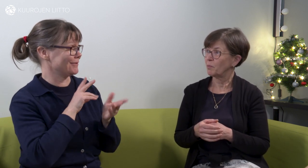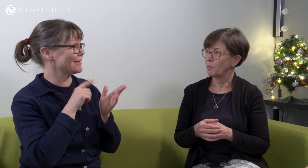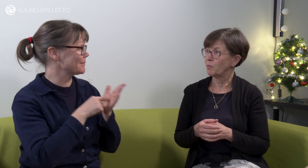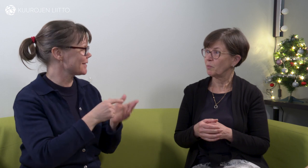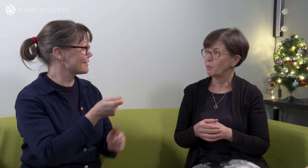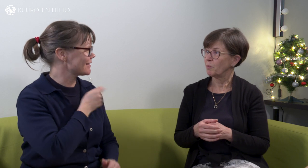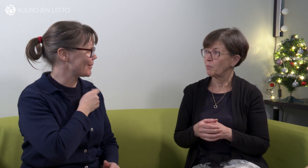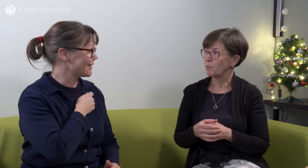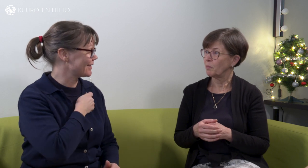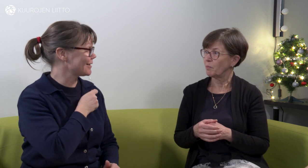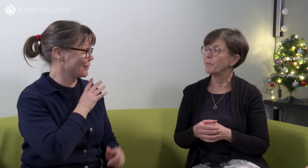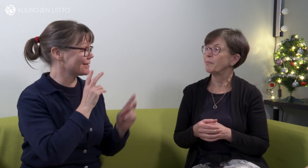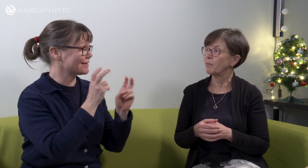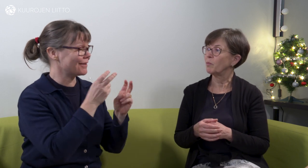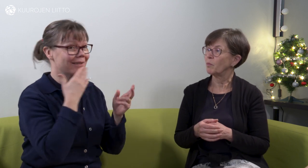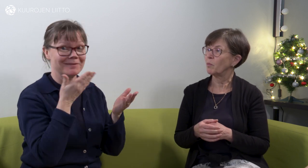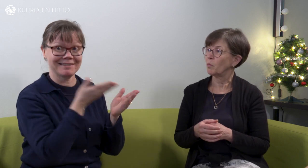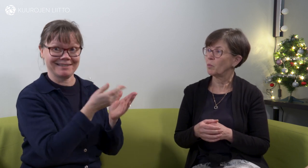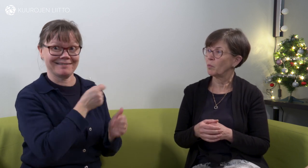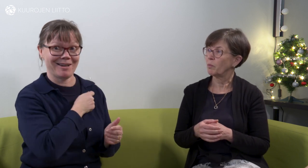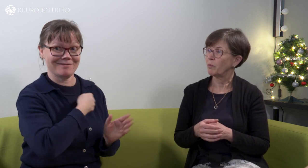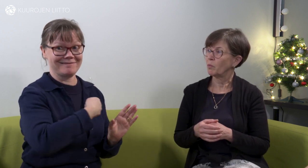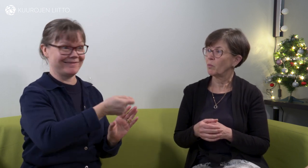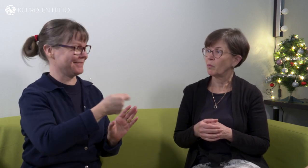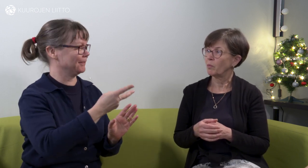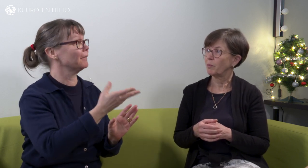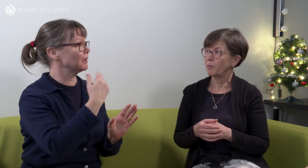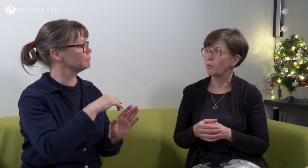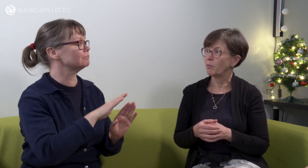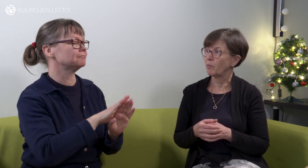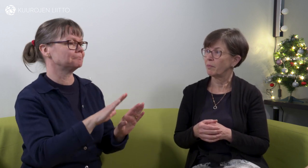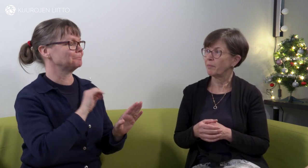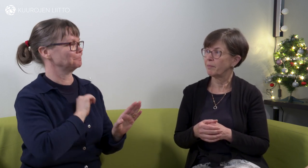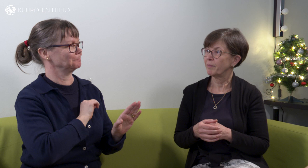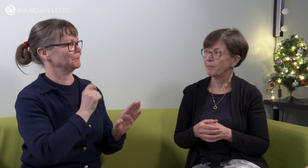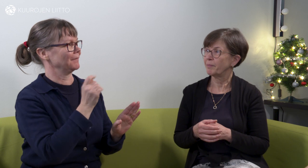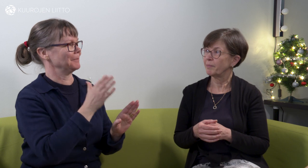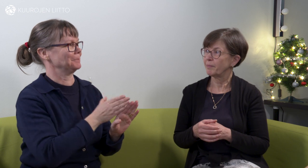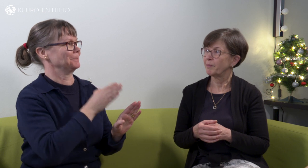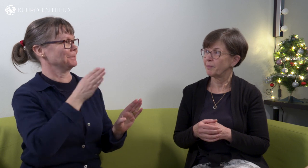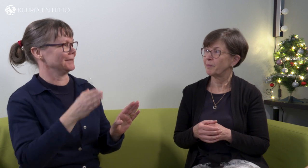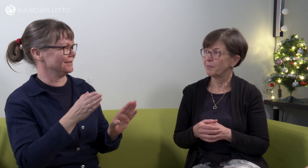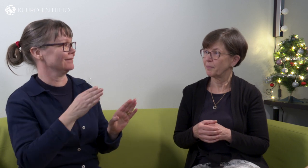Esimerkiksi saunomiseen sähköä kuluu paljon, - joten sitä kannattaa vähentää.